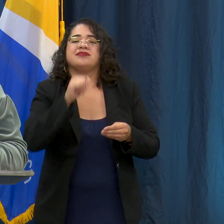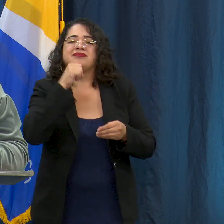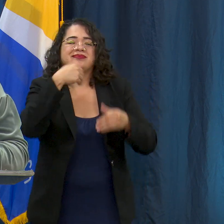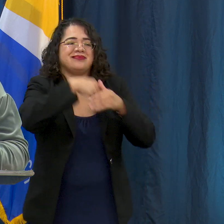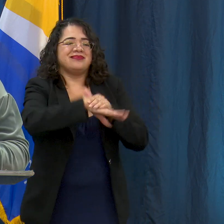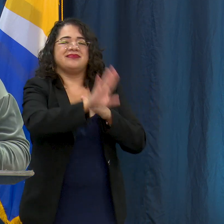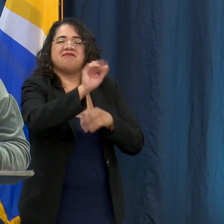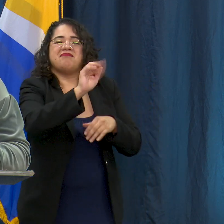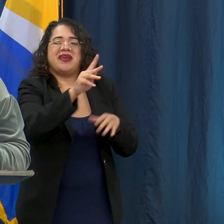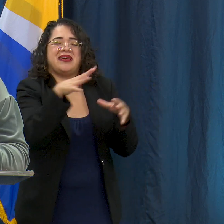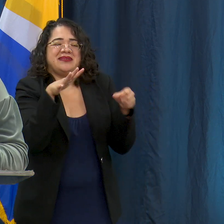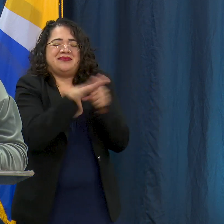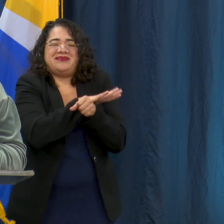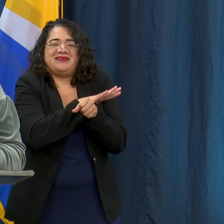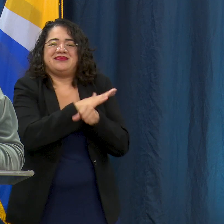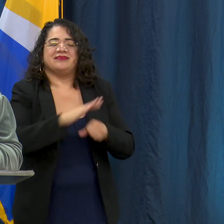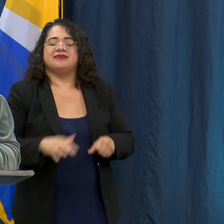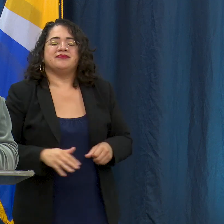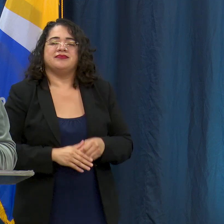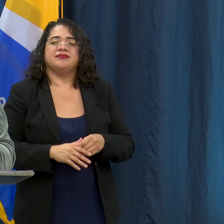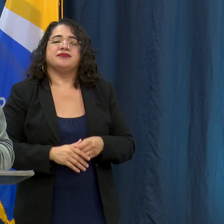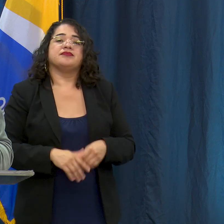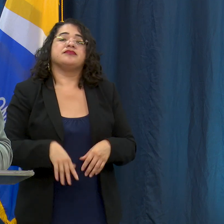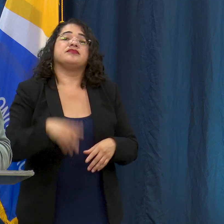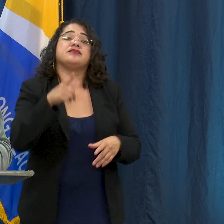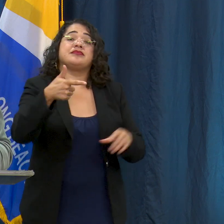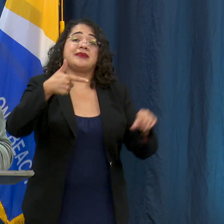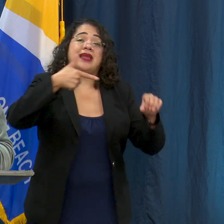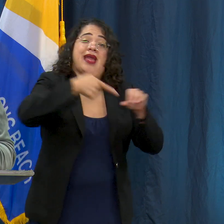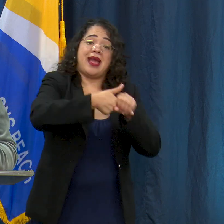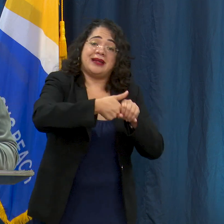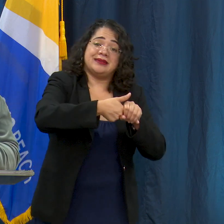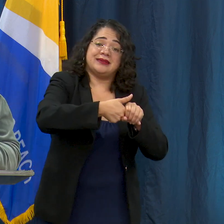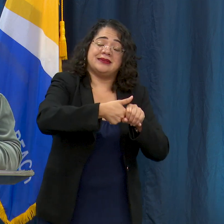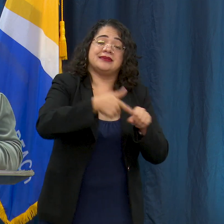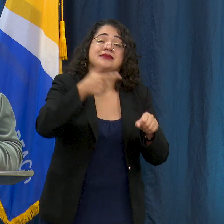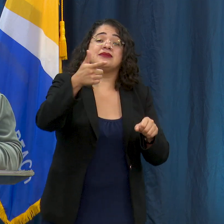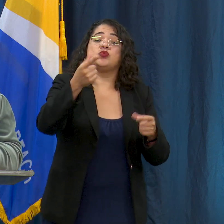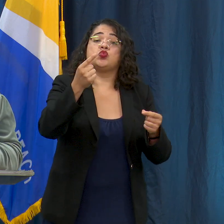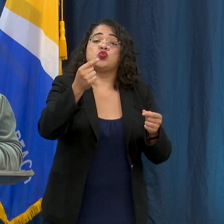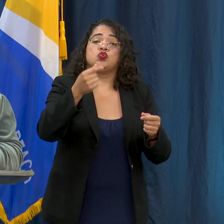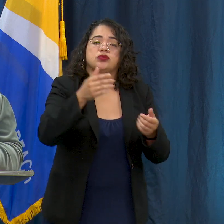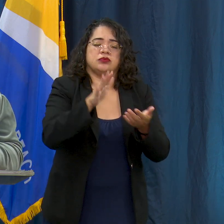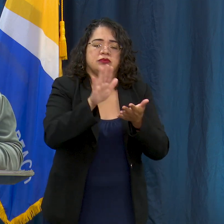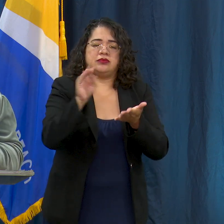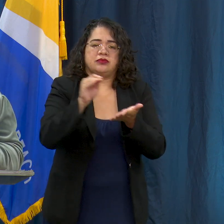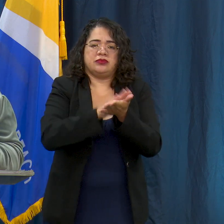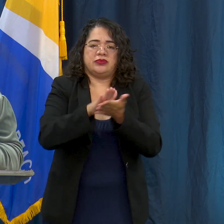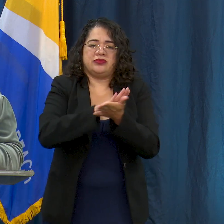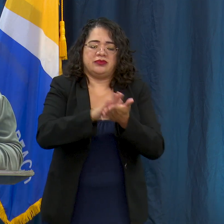banker yo no tiene que pone la gasolina su carro por la juicy try ITA's disinfect antes